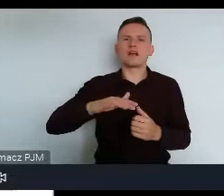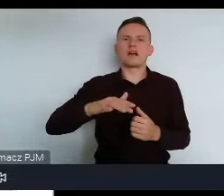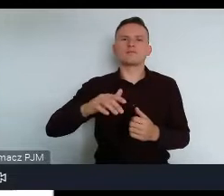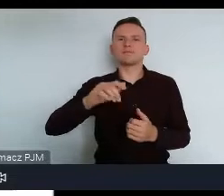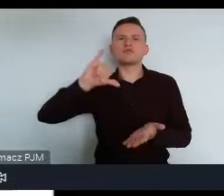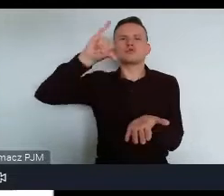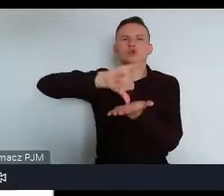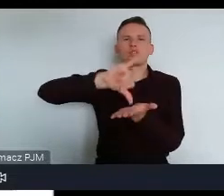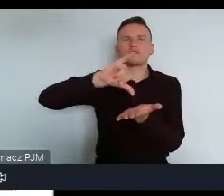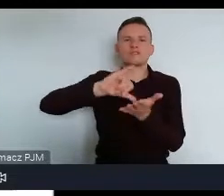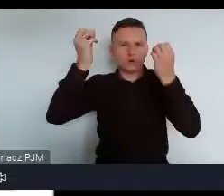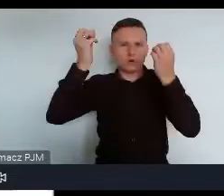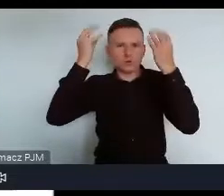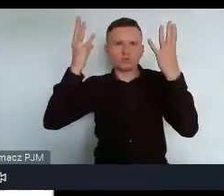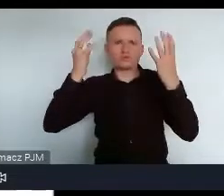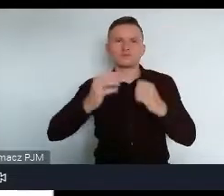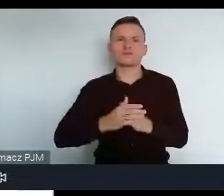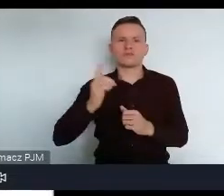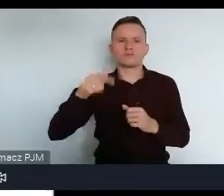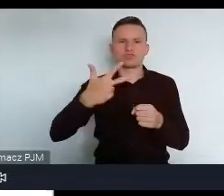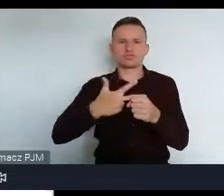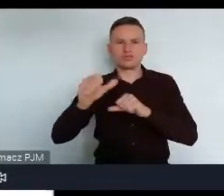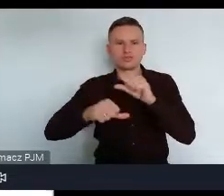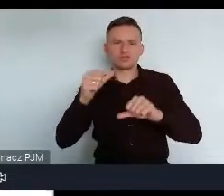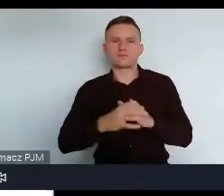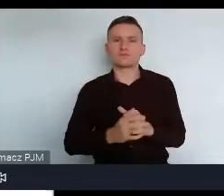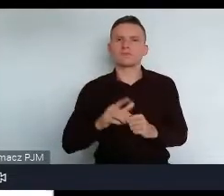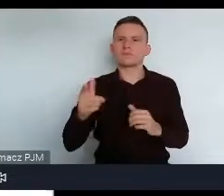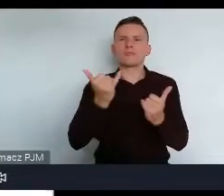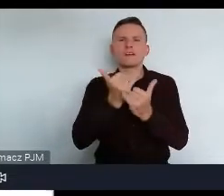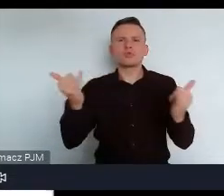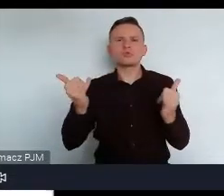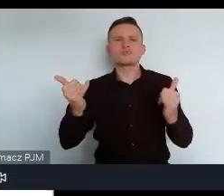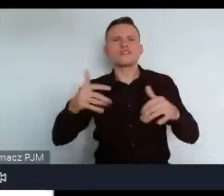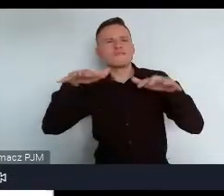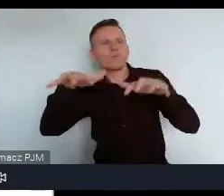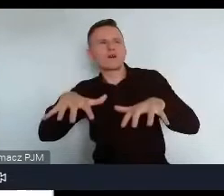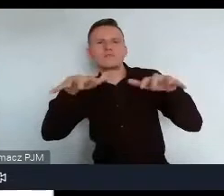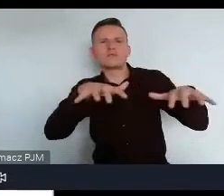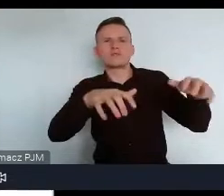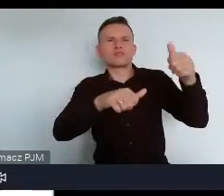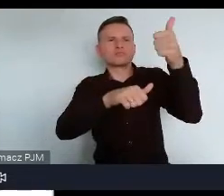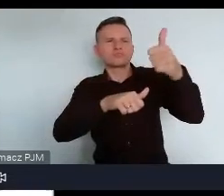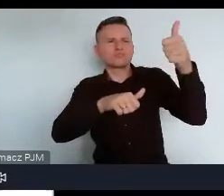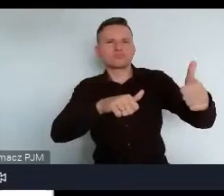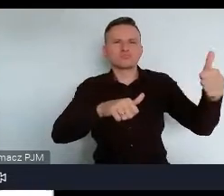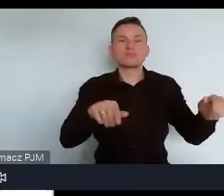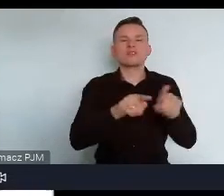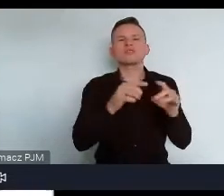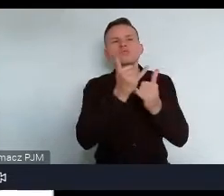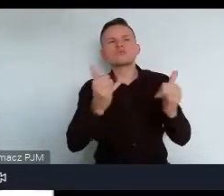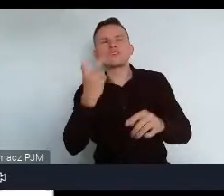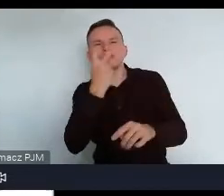stymulowanie współpracy z różnymi szczeblami władzy oraz z wieloma interesariuszami w mieście są bardzo ważne.